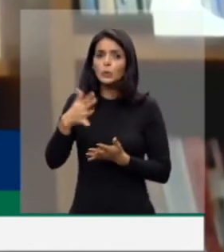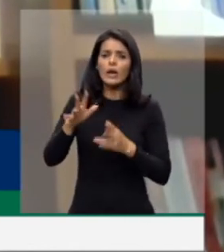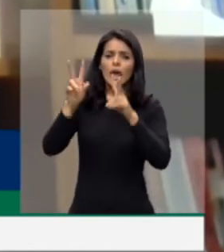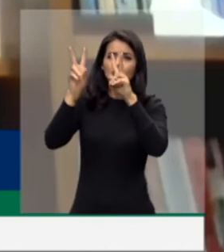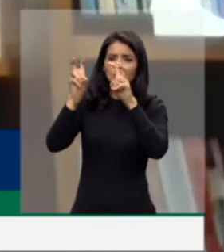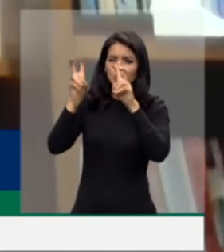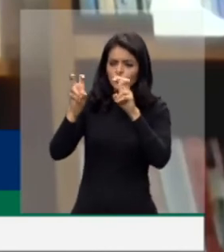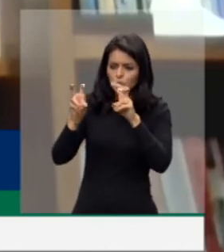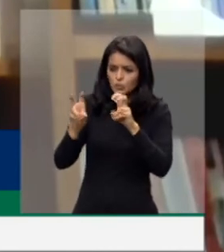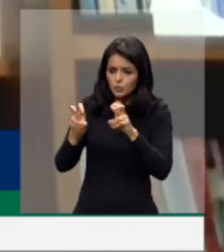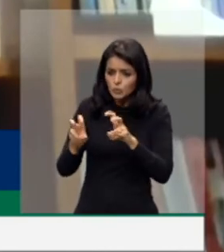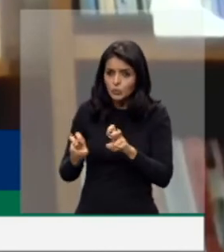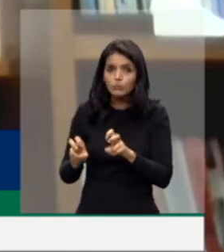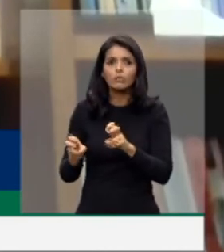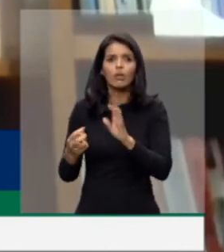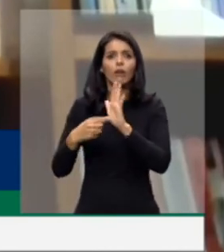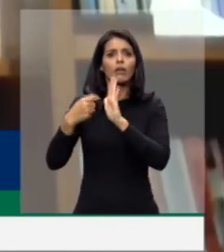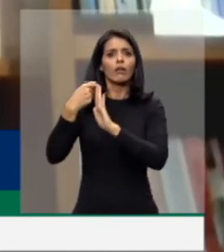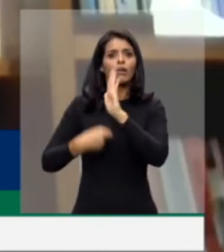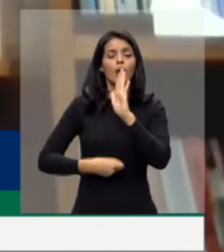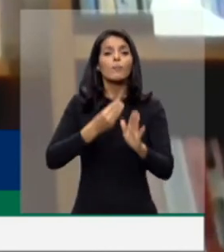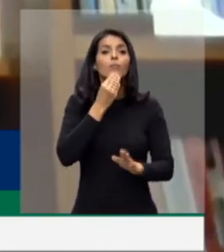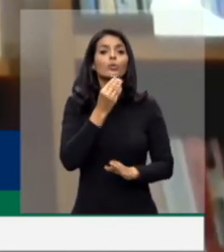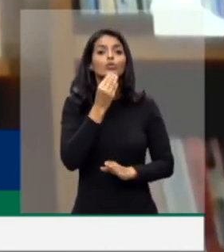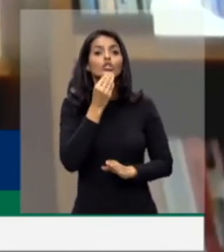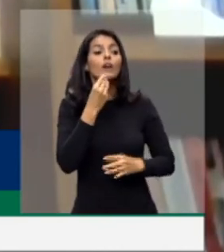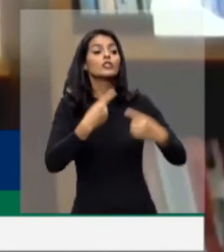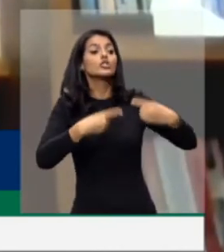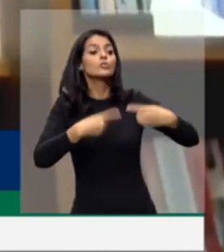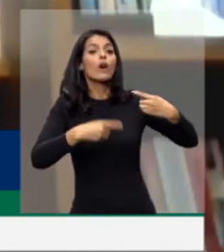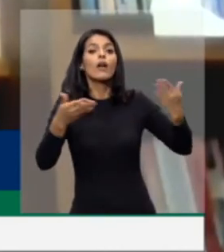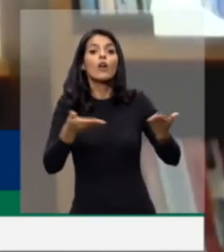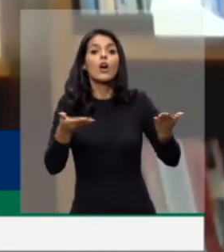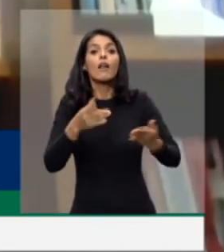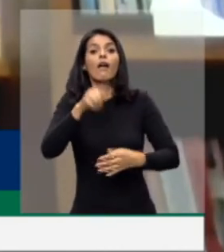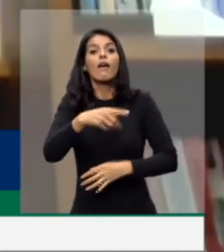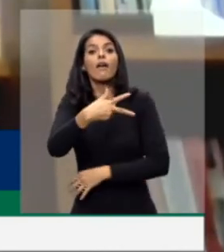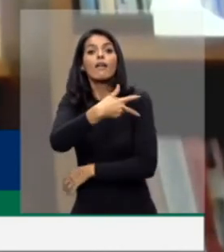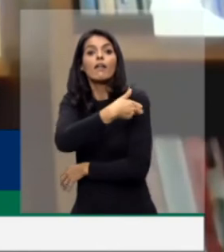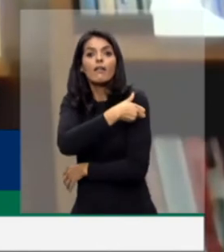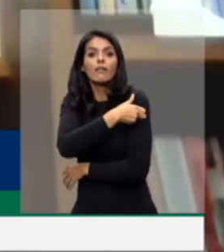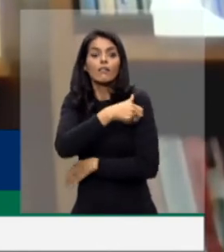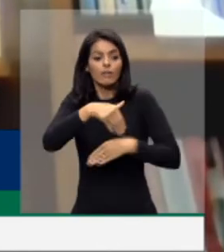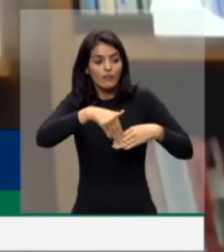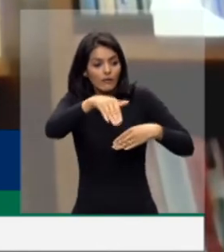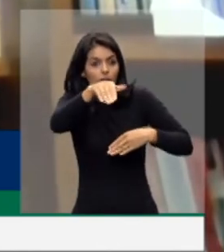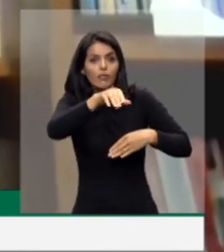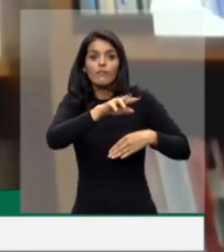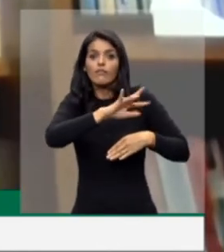ENERGIA RENOVÁVEL NESSE PAÍS É ÓBVIO QUE ESSA MEDIDA PROVISÓRIA É UMA TORRE DE BABEL PARA TRATAR DE TANTOS ASSUNTOS, NÓS DEVÍAMOS ESTAR